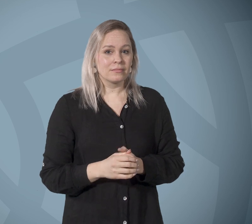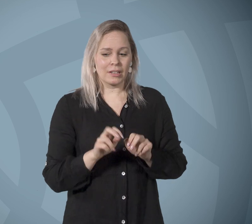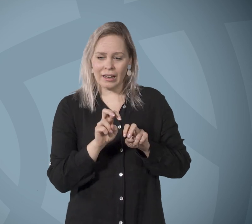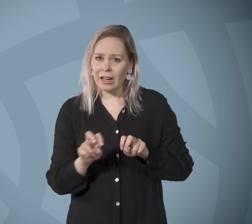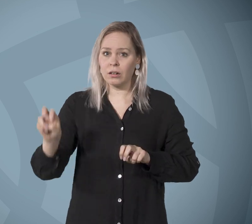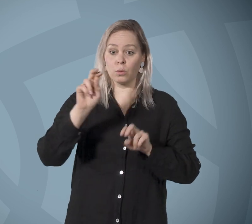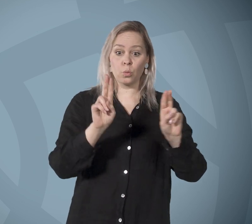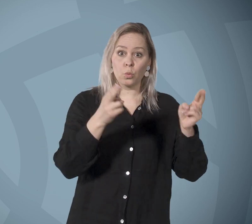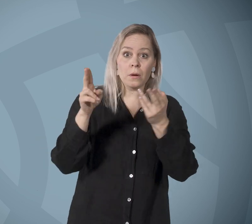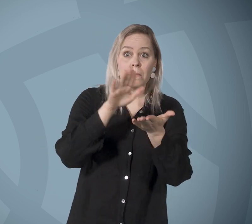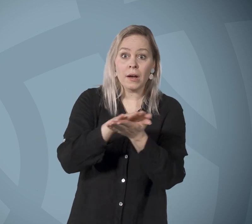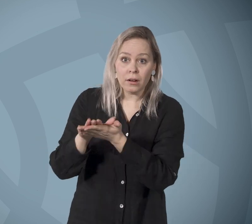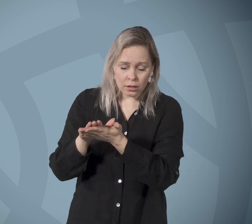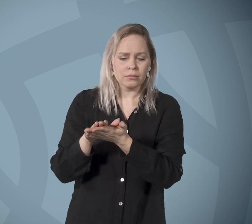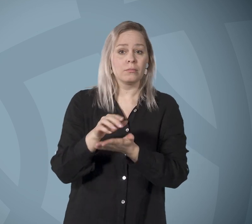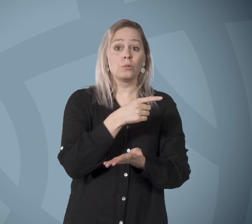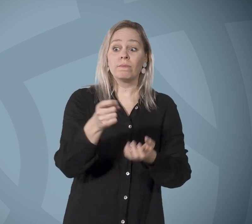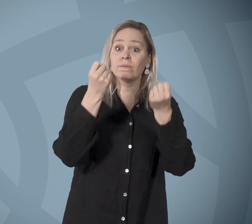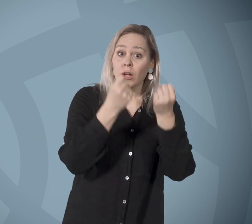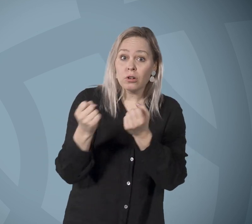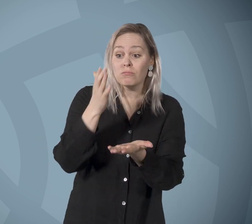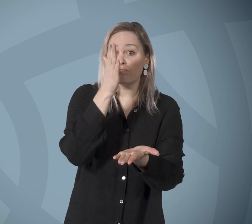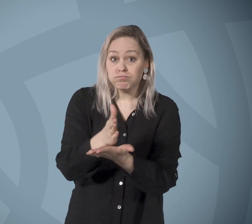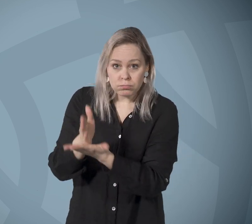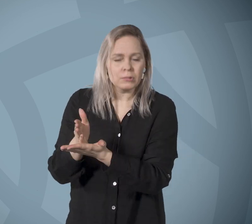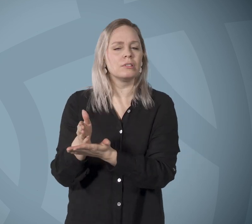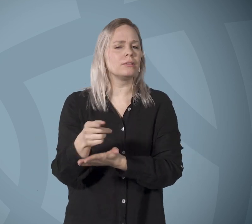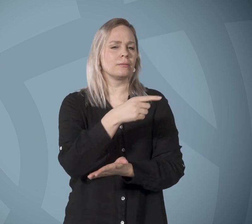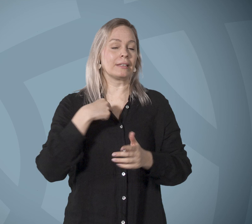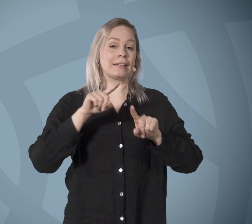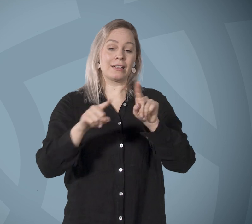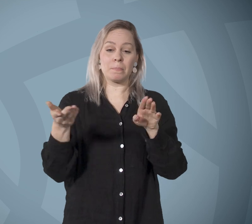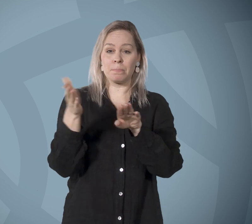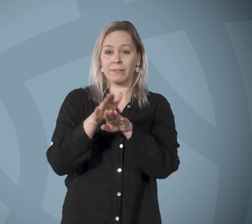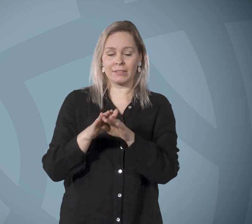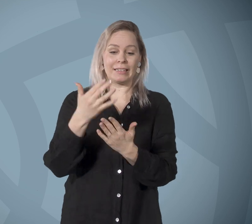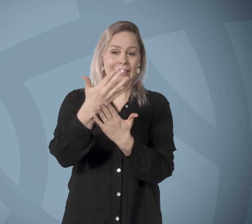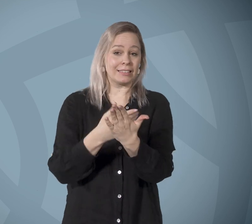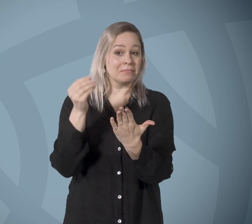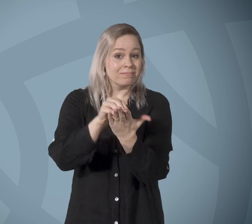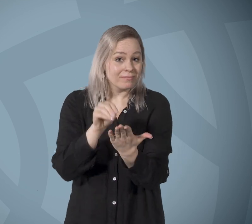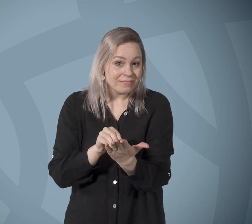Kiertueen uudet paikat päivitetään heti, kun ne vahvistuvat.